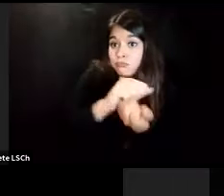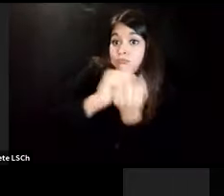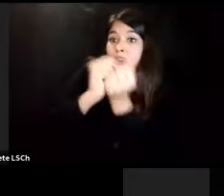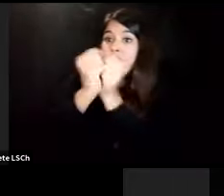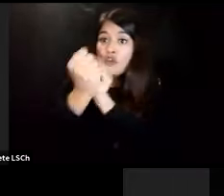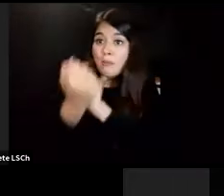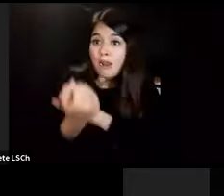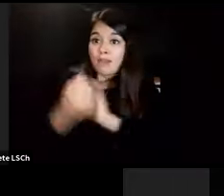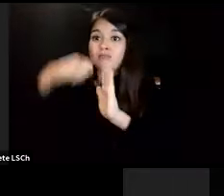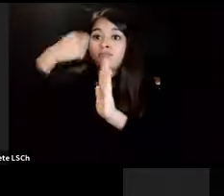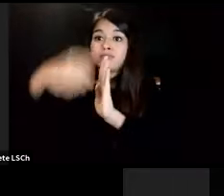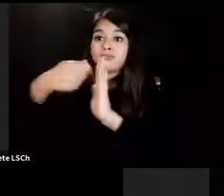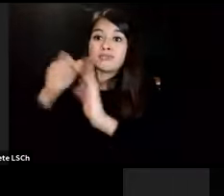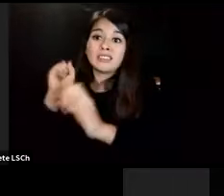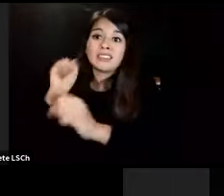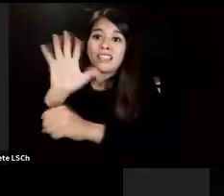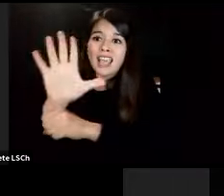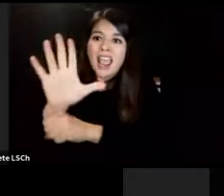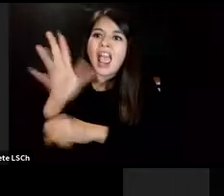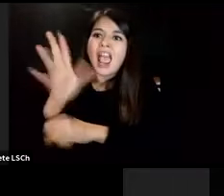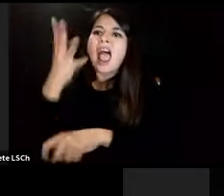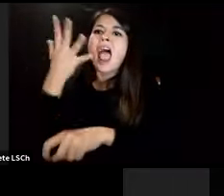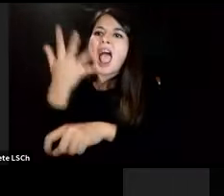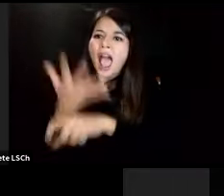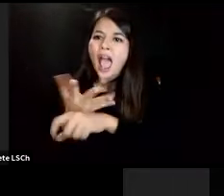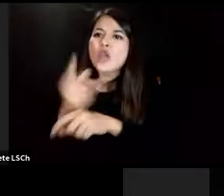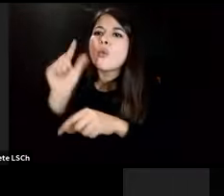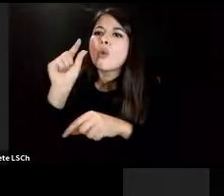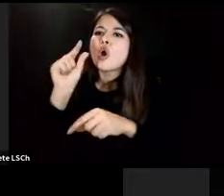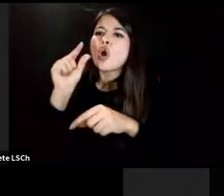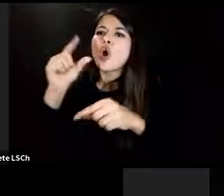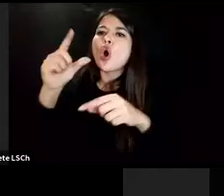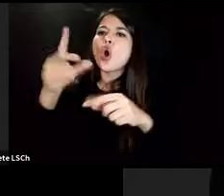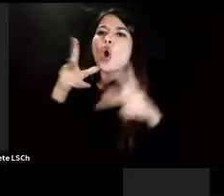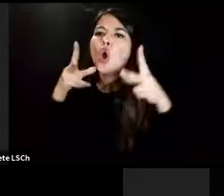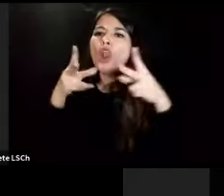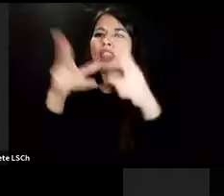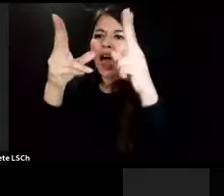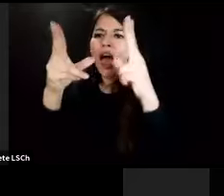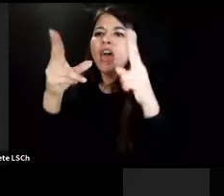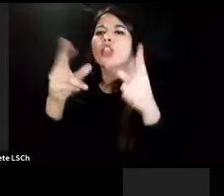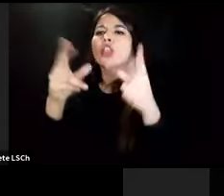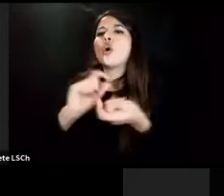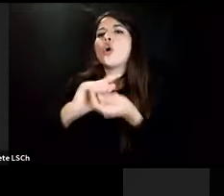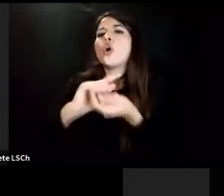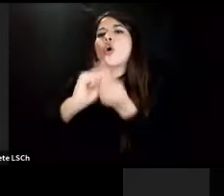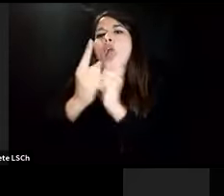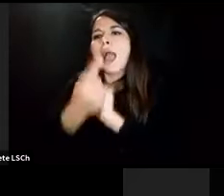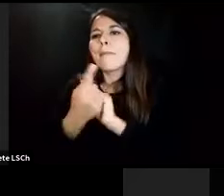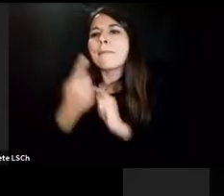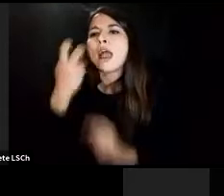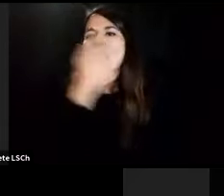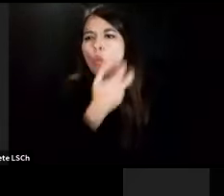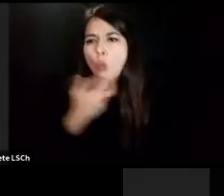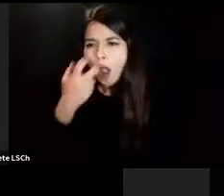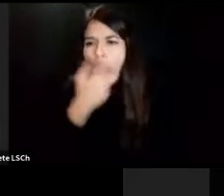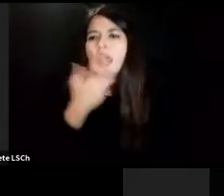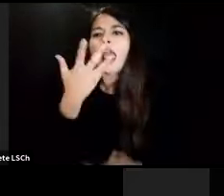un cierto recorte de escenas, cambia el lenguaje al lenguaje visual, hay un montón de transformaciones. Muchas